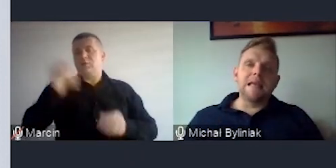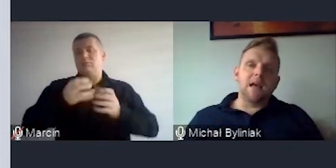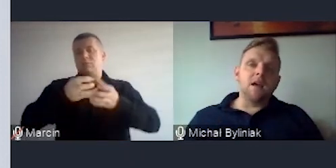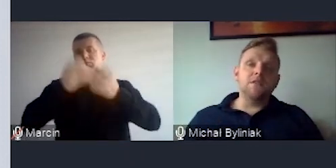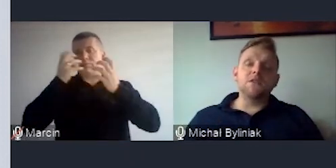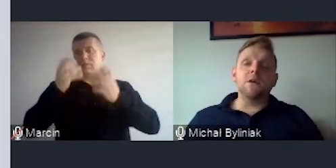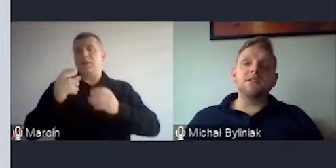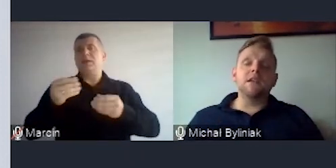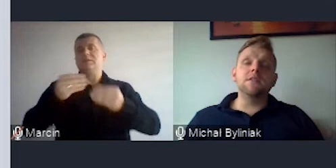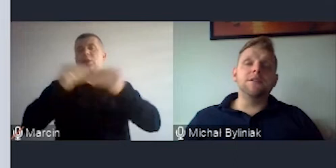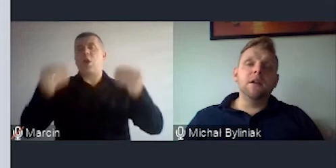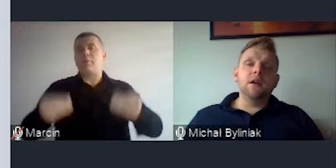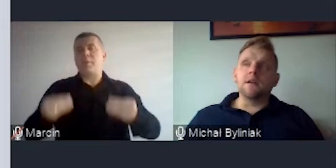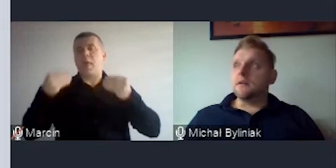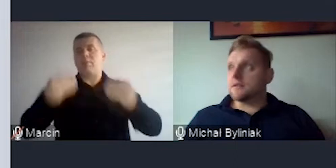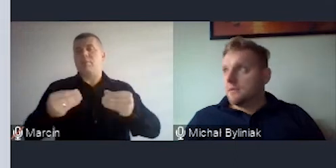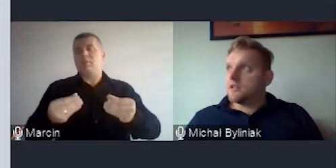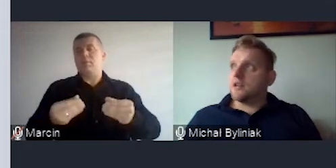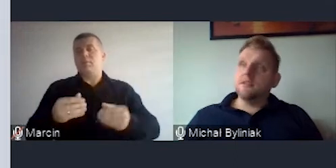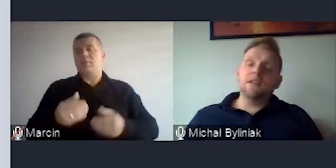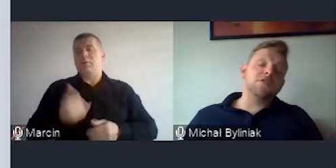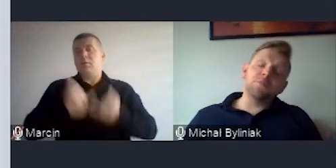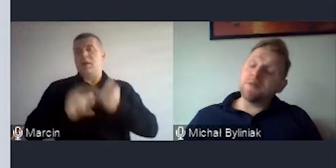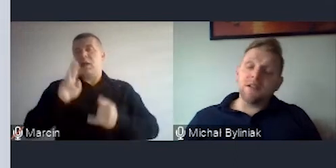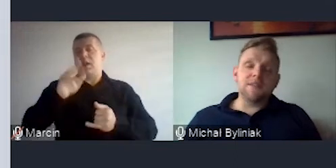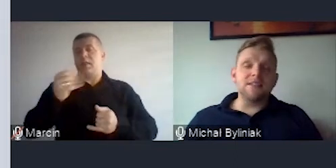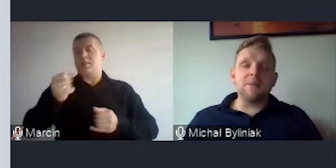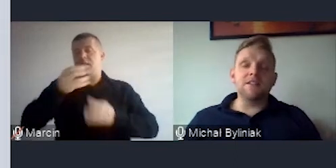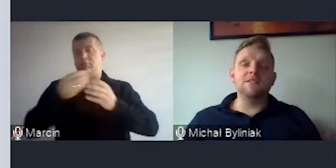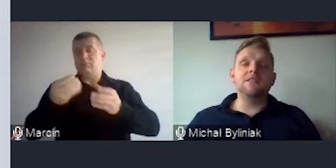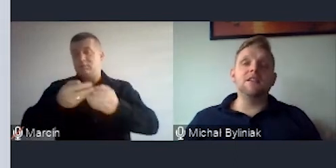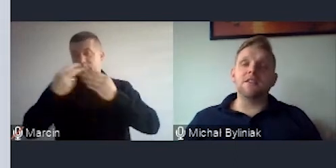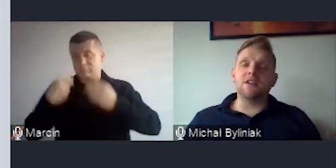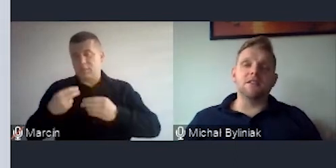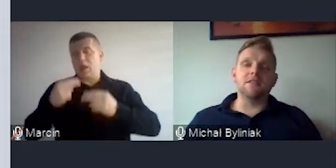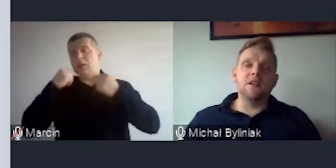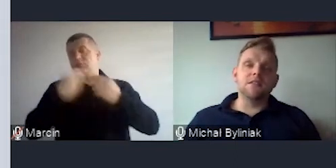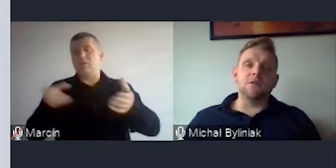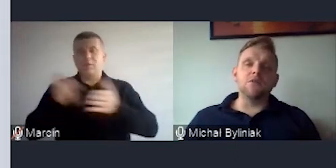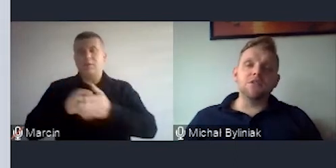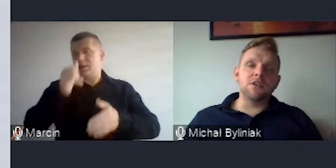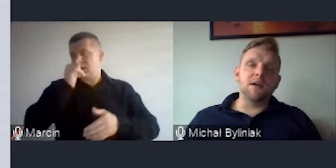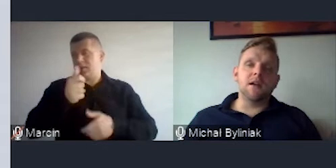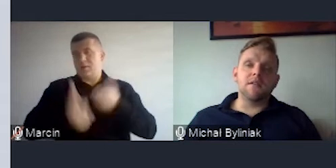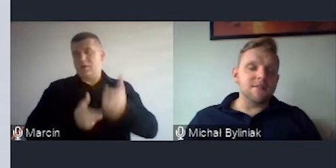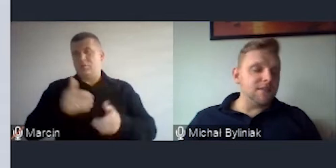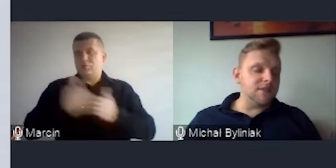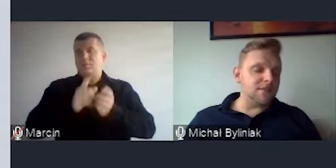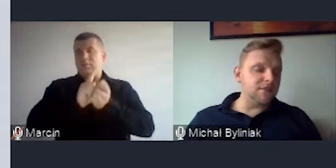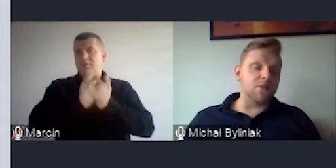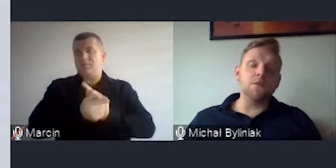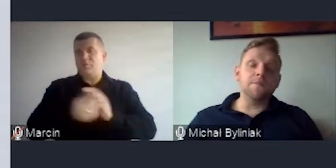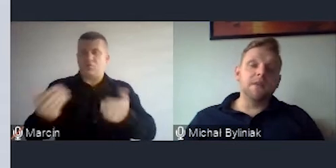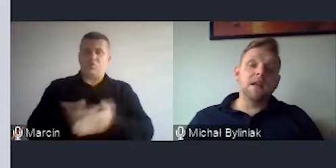i w sytuacji kiedy na przykład zdejmiecie rynnę to z powrotem tej samej rynny nie dacie rady założyć, trzeba zainwestować w nową,